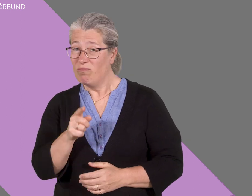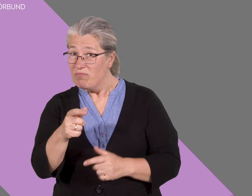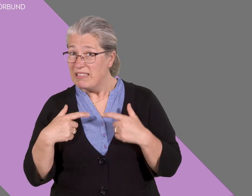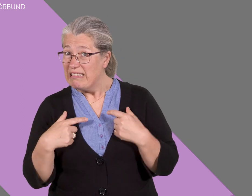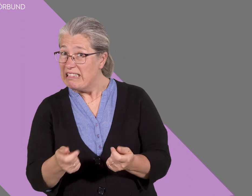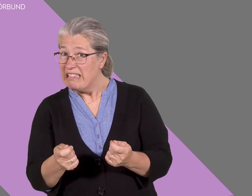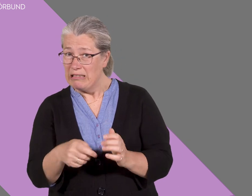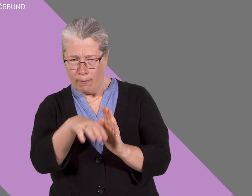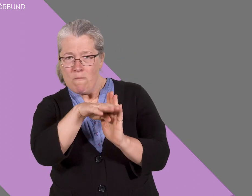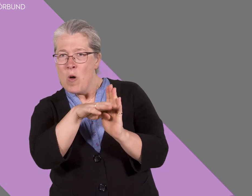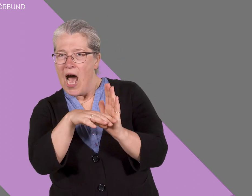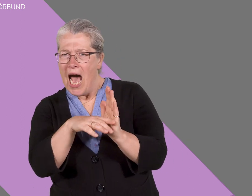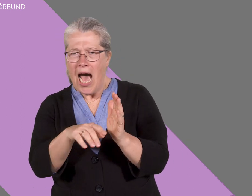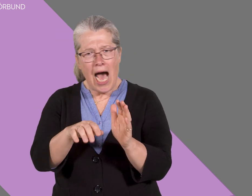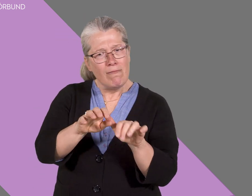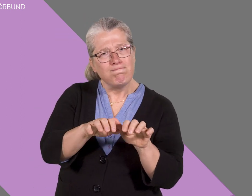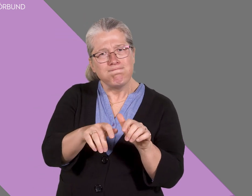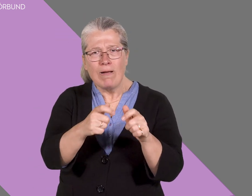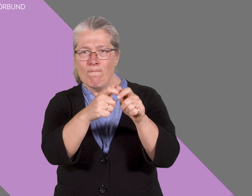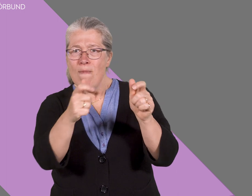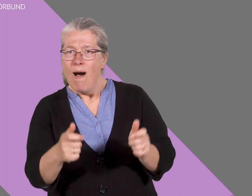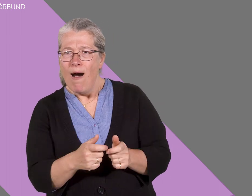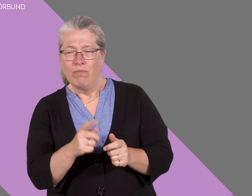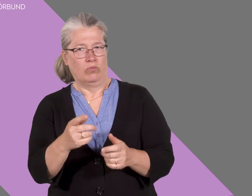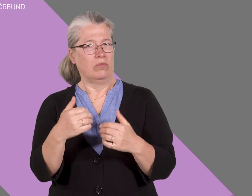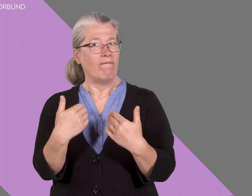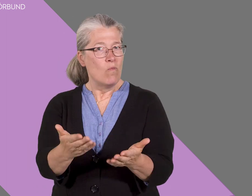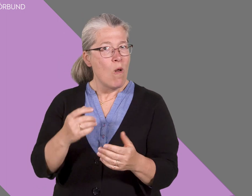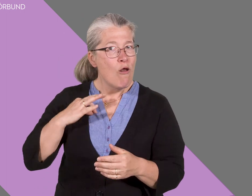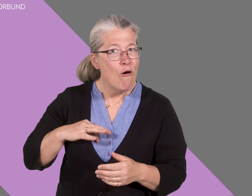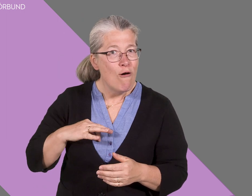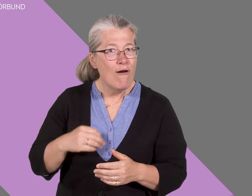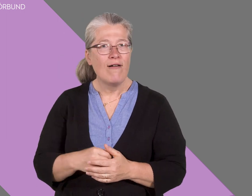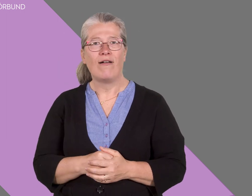Är du intresserad av att skriva manuskript till program och dessutom få lön för det?